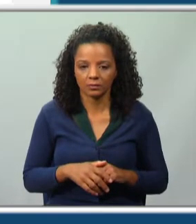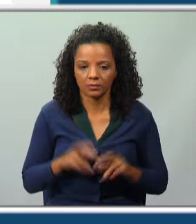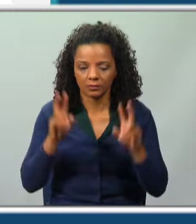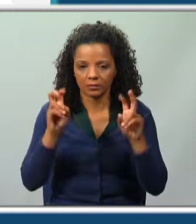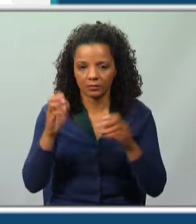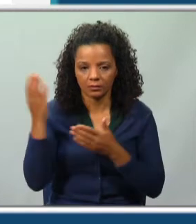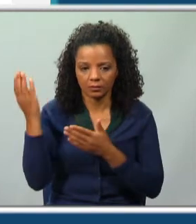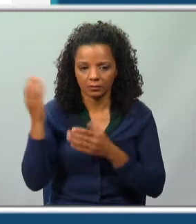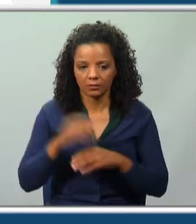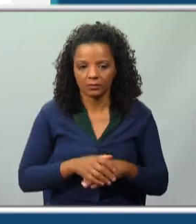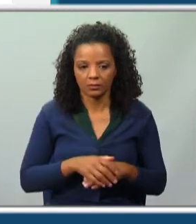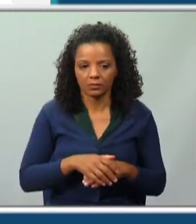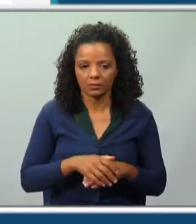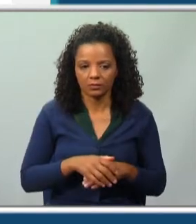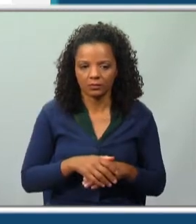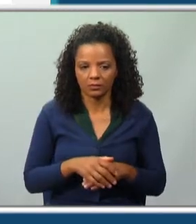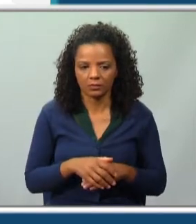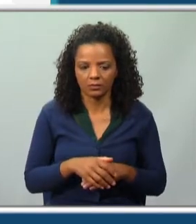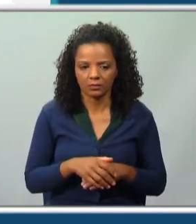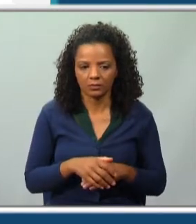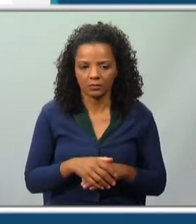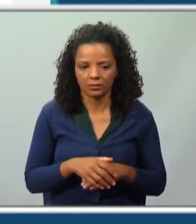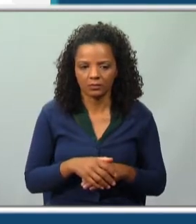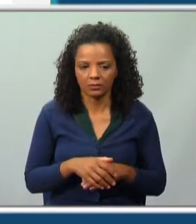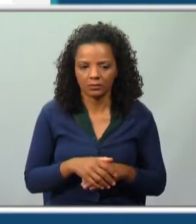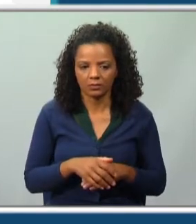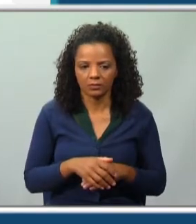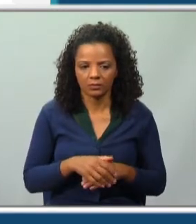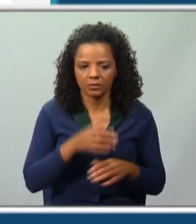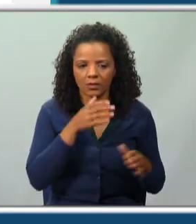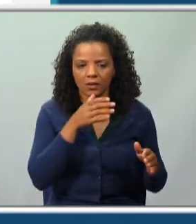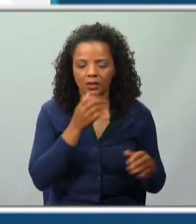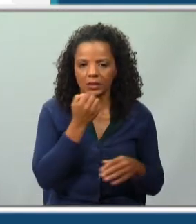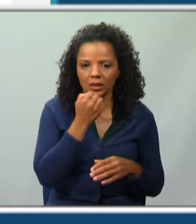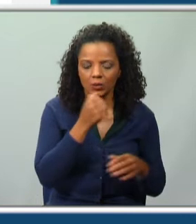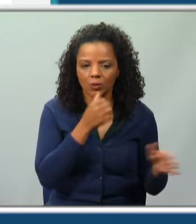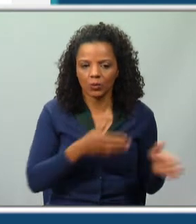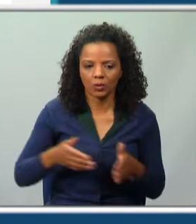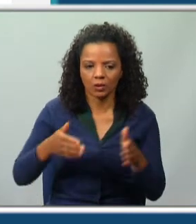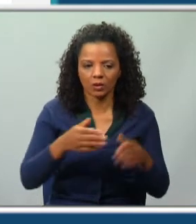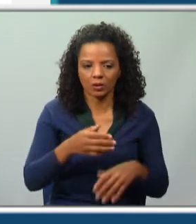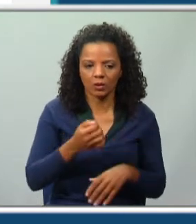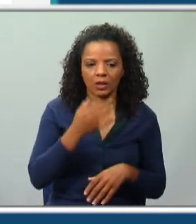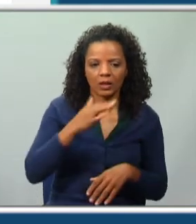in Rio no rio canto um canto de madrugada não mata o Matos meio a 在 Rio no rio canto a canto de黎明殺不死馬托斯半